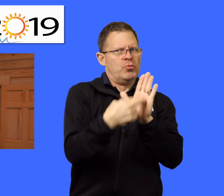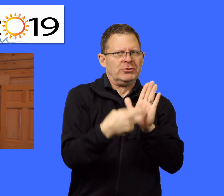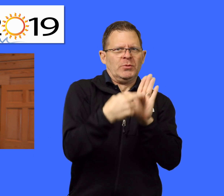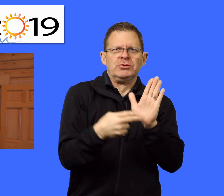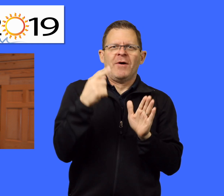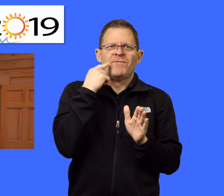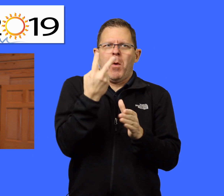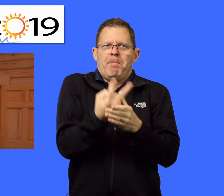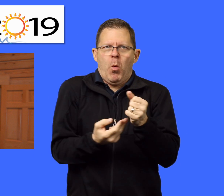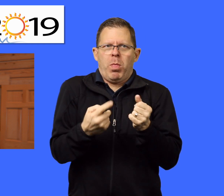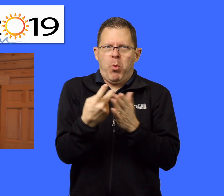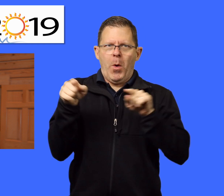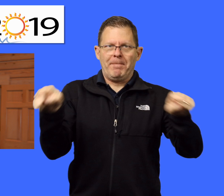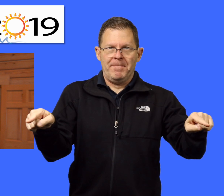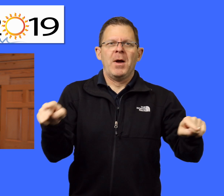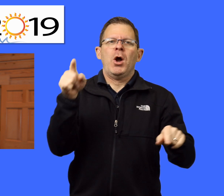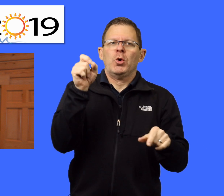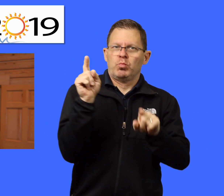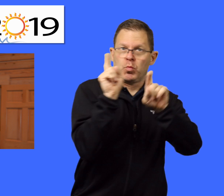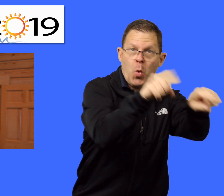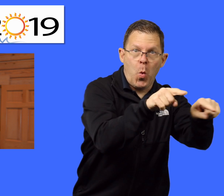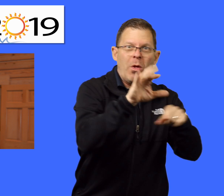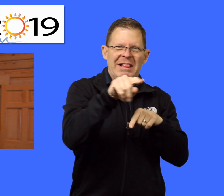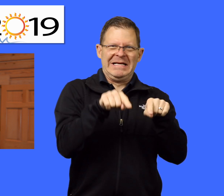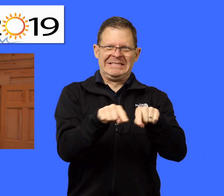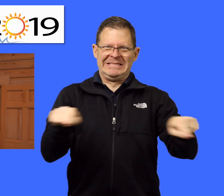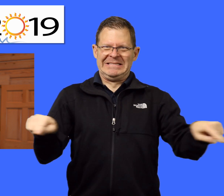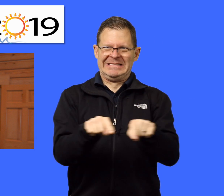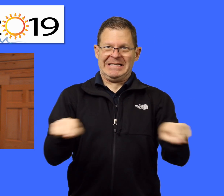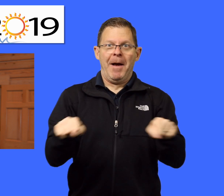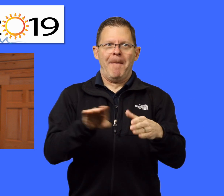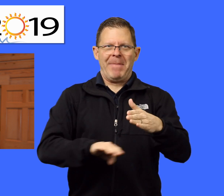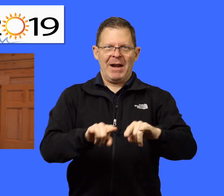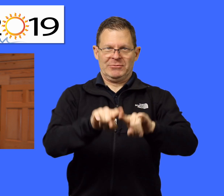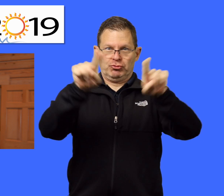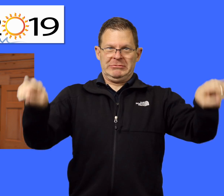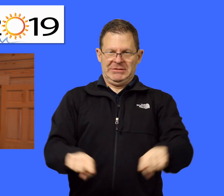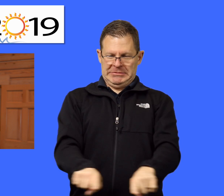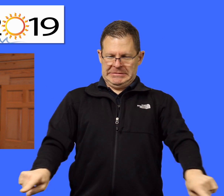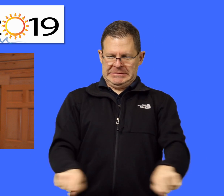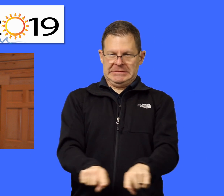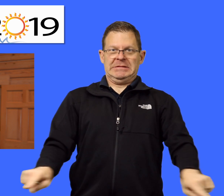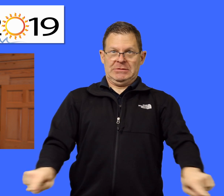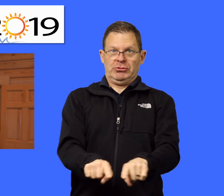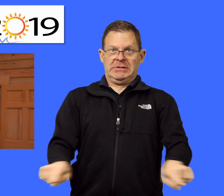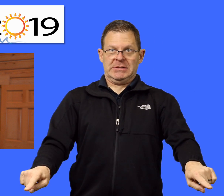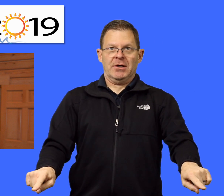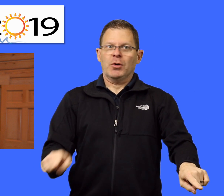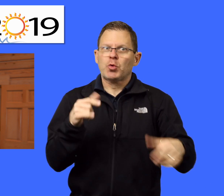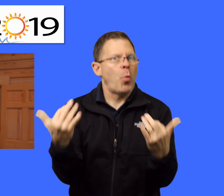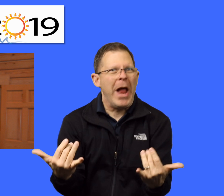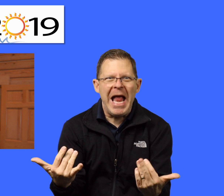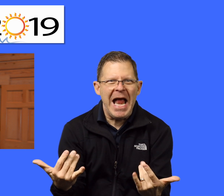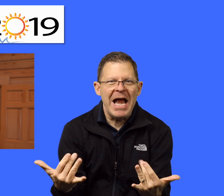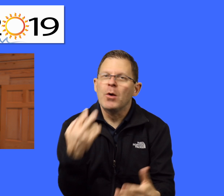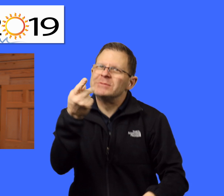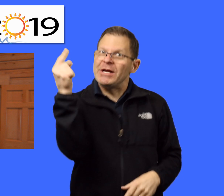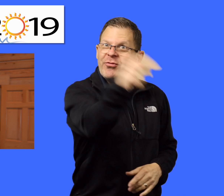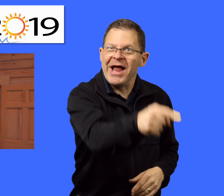Si están interesados en inscribirse en alguno de los dos programas que tendremos, pueden marcar el enlace aquí debajo. No espere más.